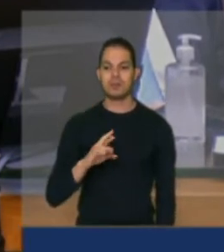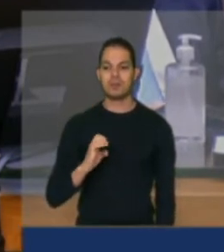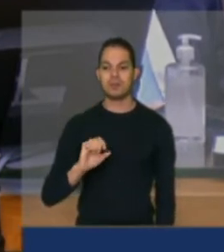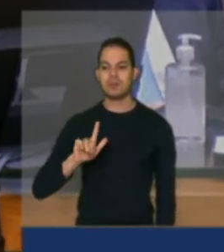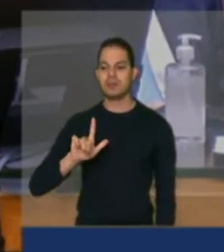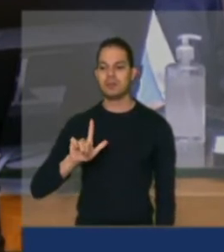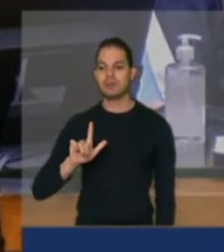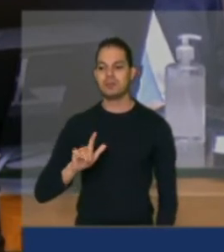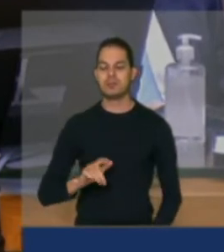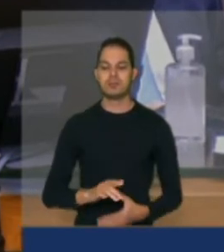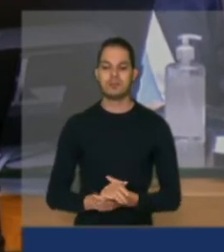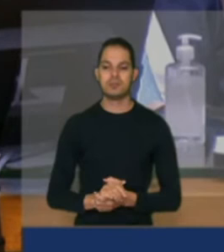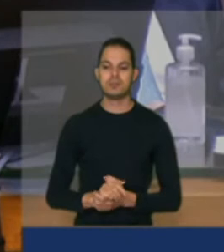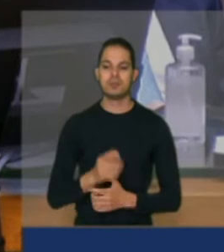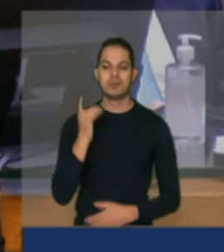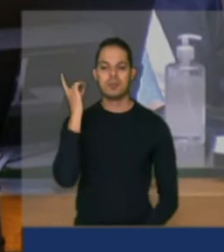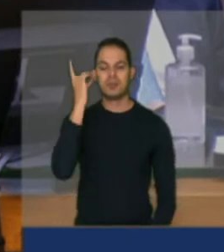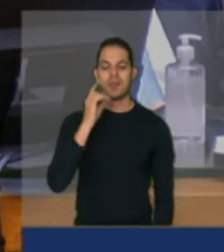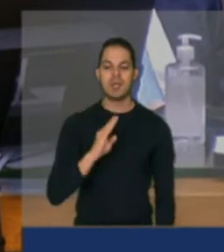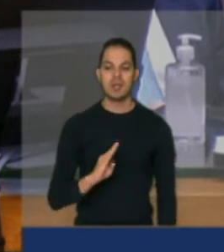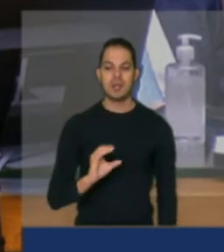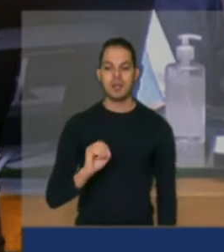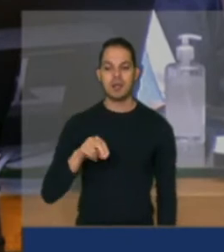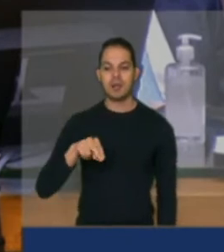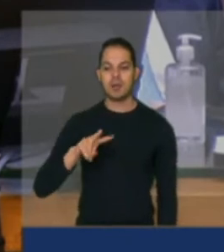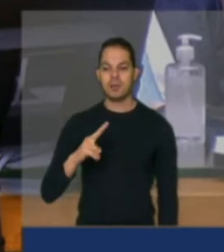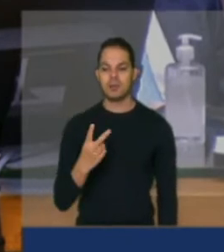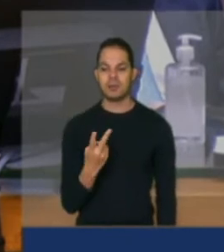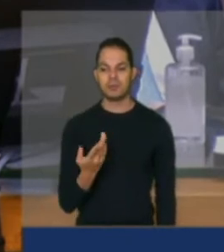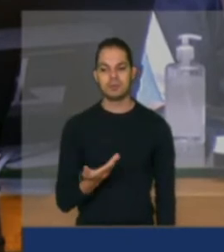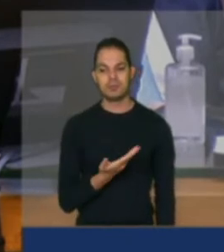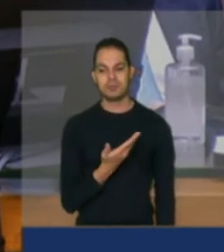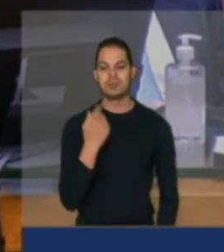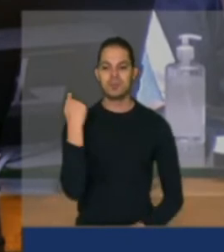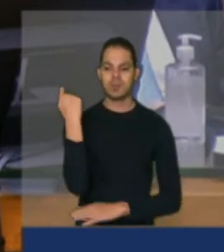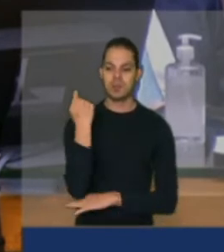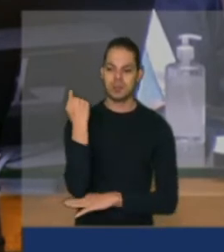VAN HATEN. DEPUTADO BOHN GASS DO RIO GRANDE DO SUL. DEPUTADO